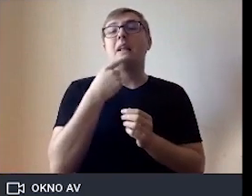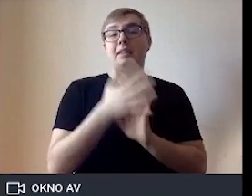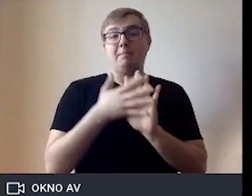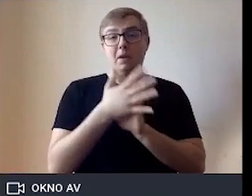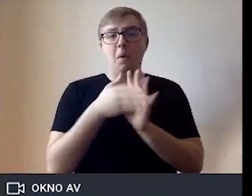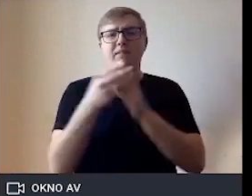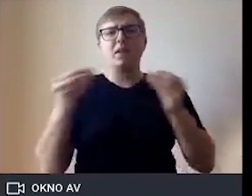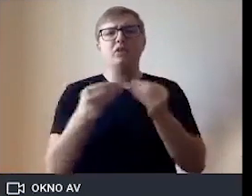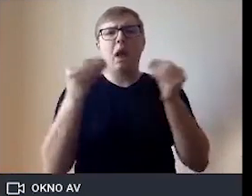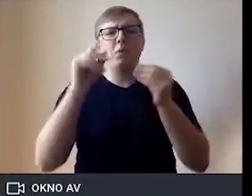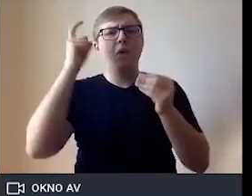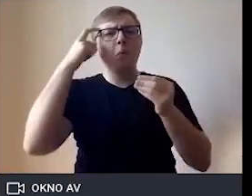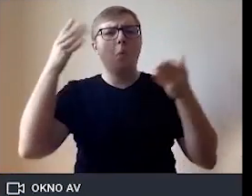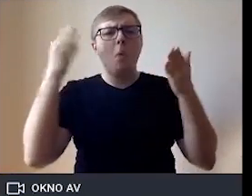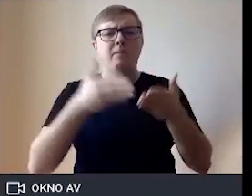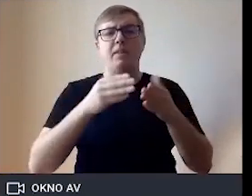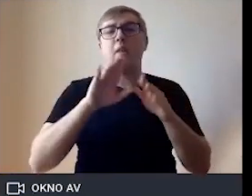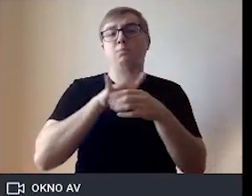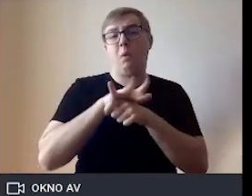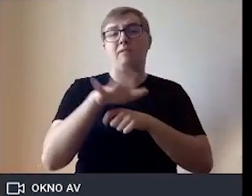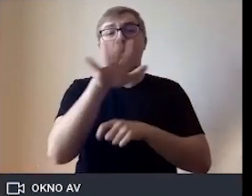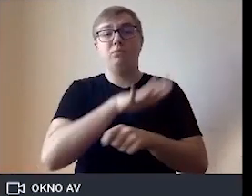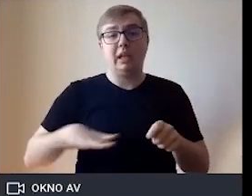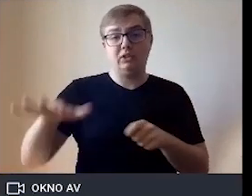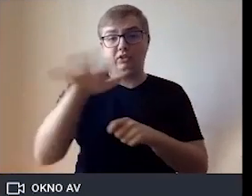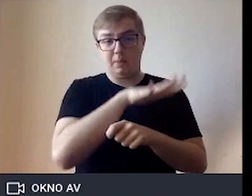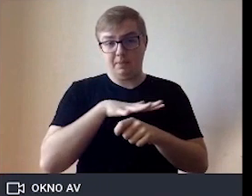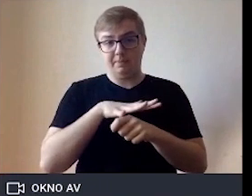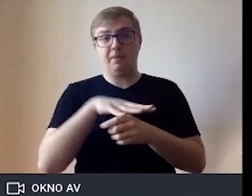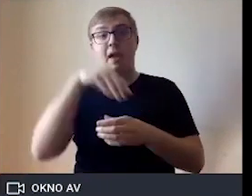na kształtowanie PJM wpływa bardzo mocno przestrzeń.